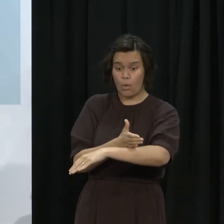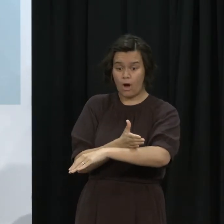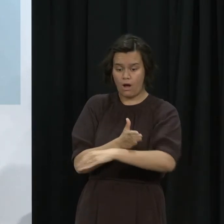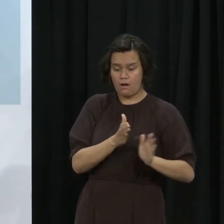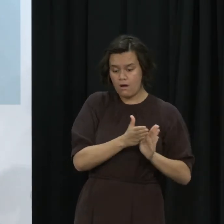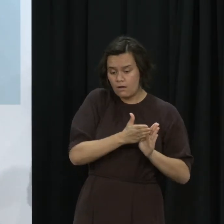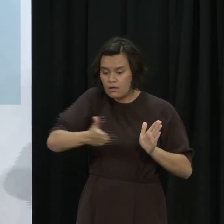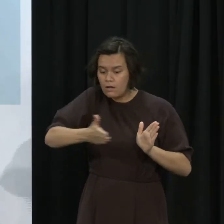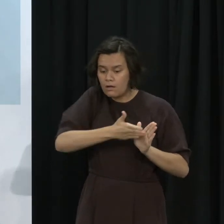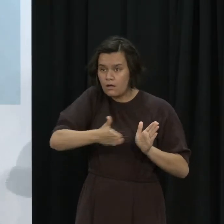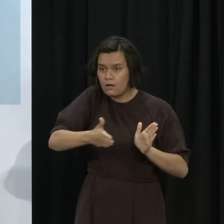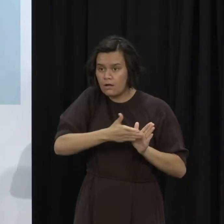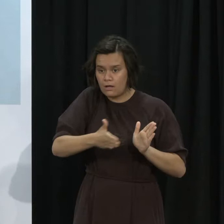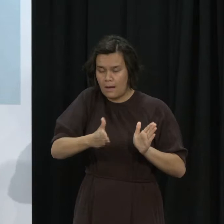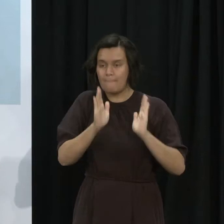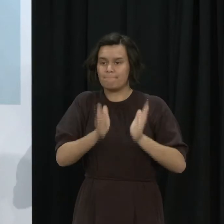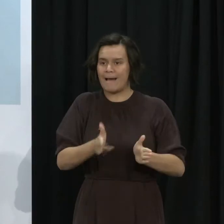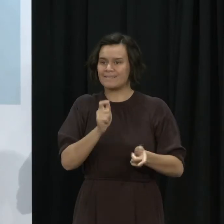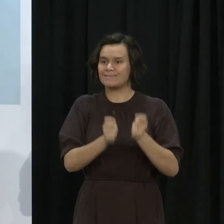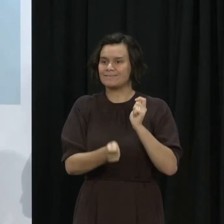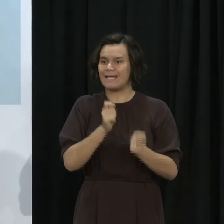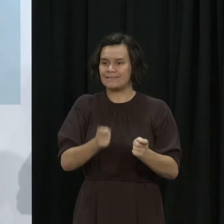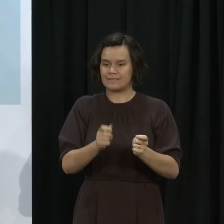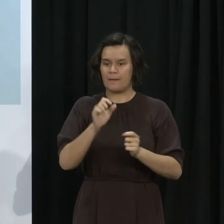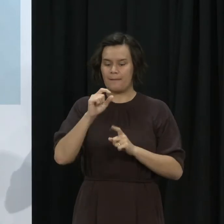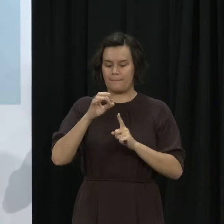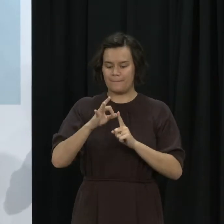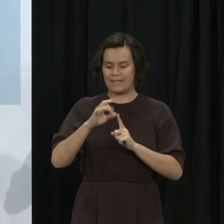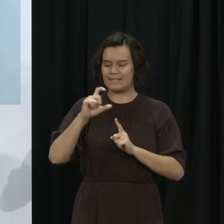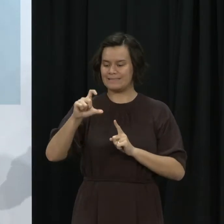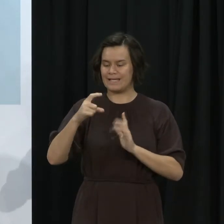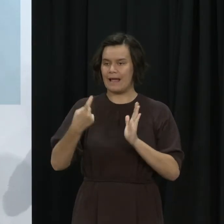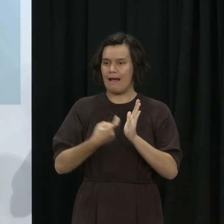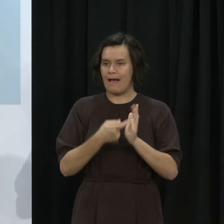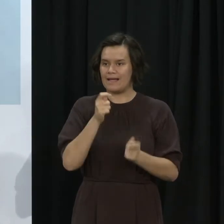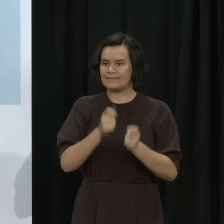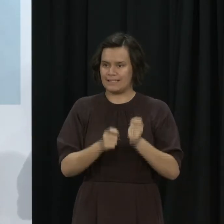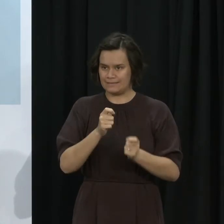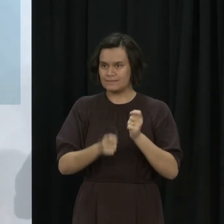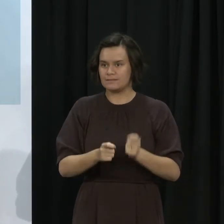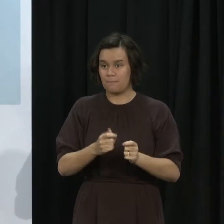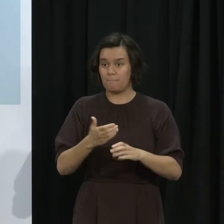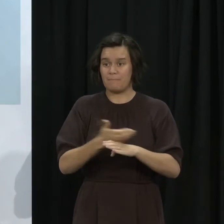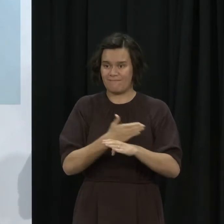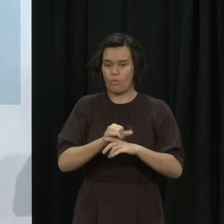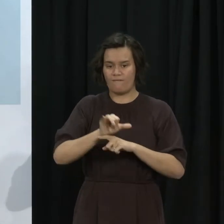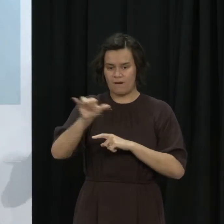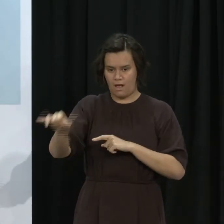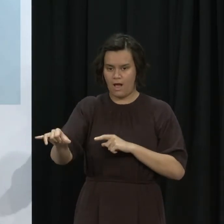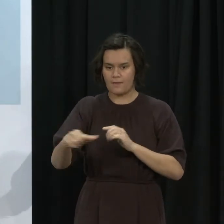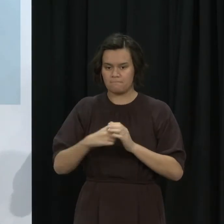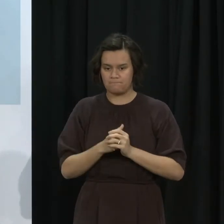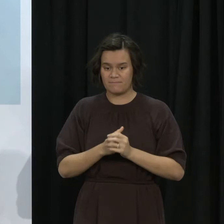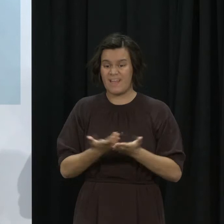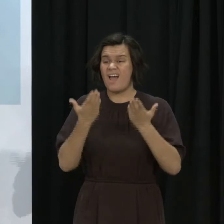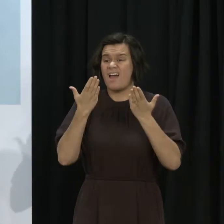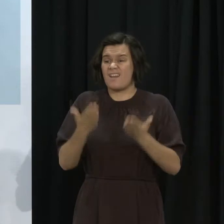te whakaritenga mo te hunga